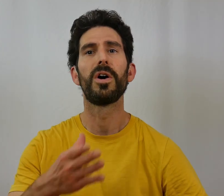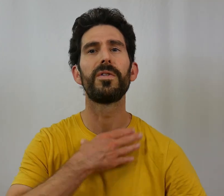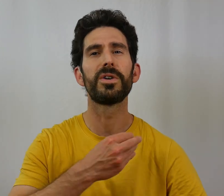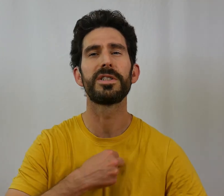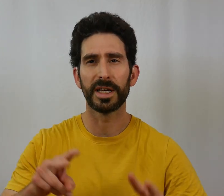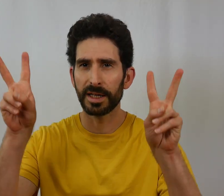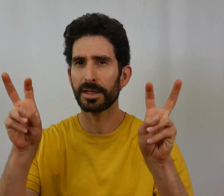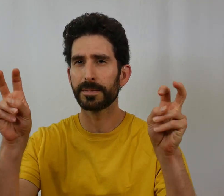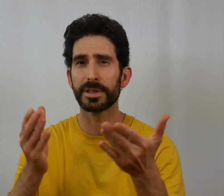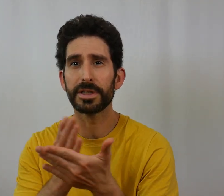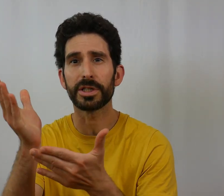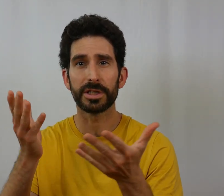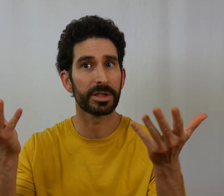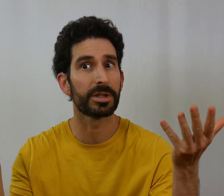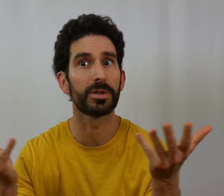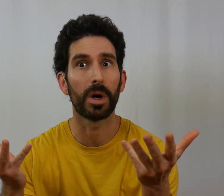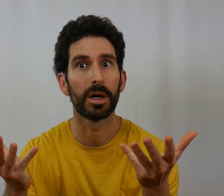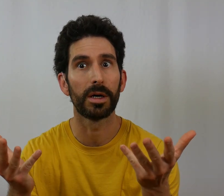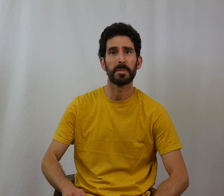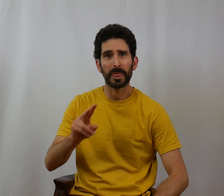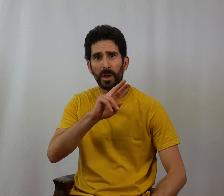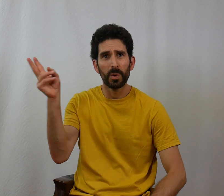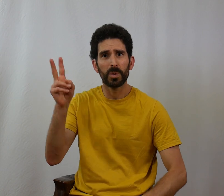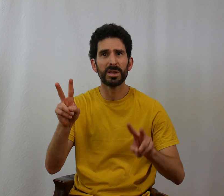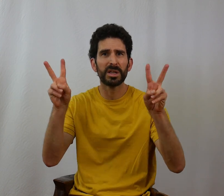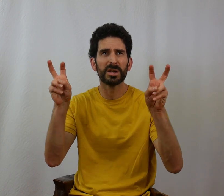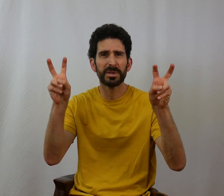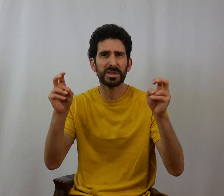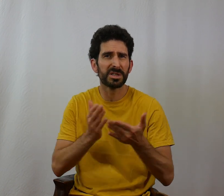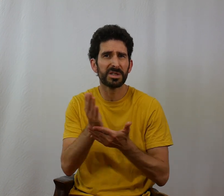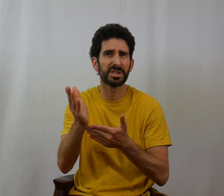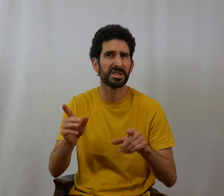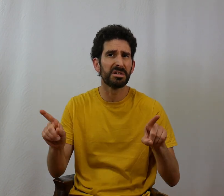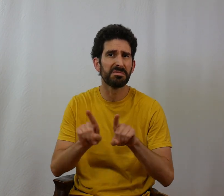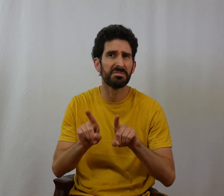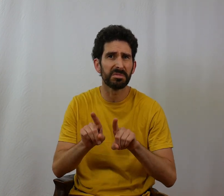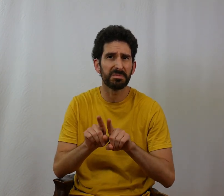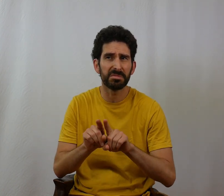Que veut dire cette expression ? Il y a une autre expression ayant le même sens.